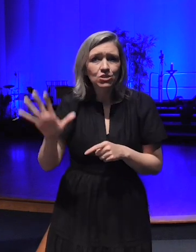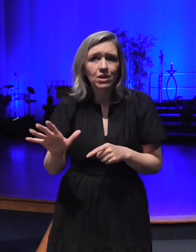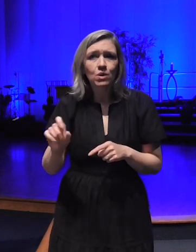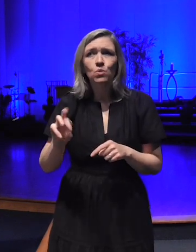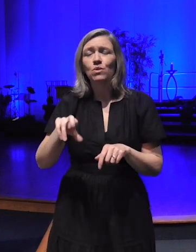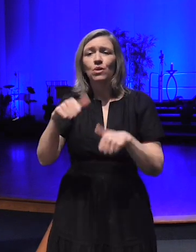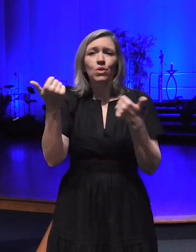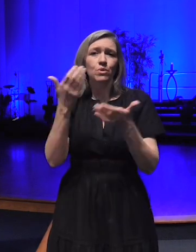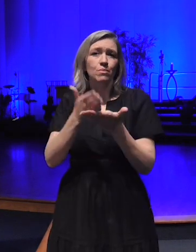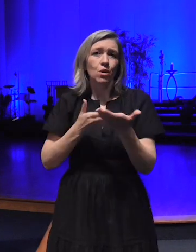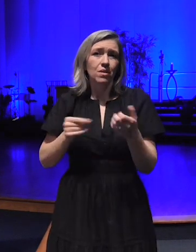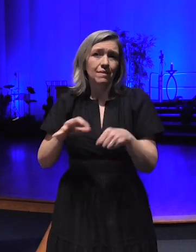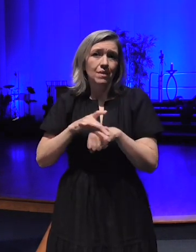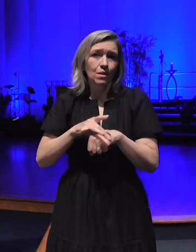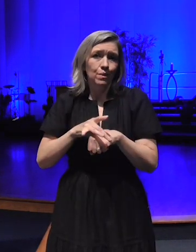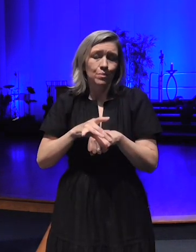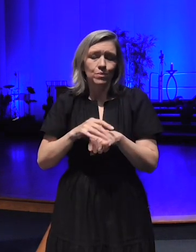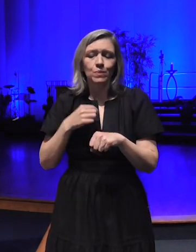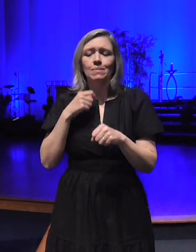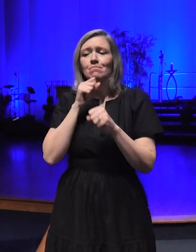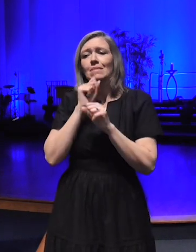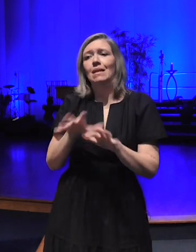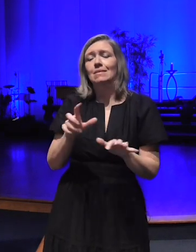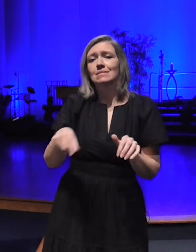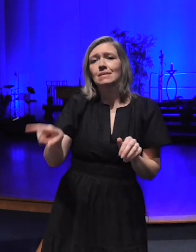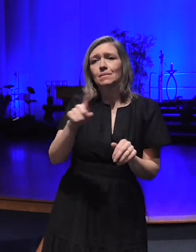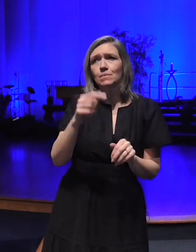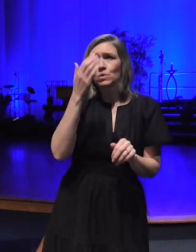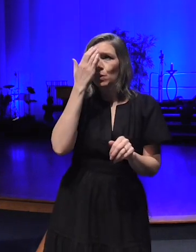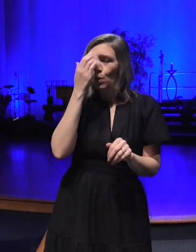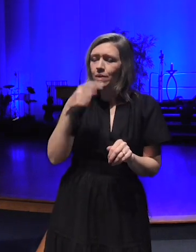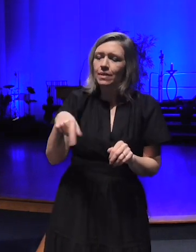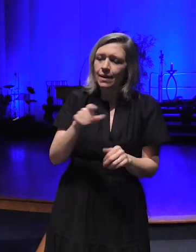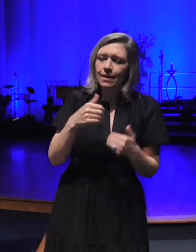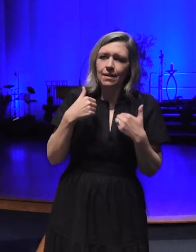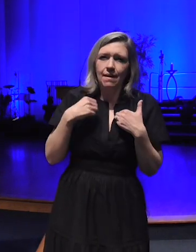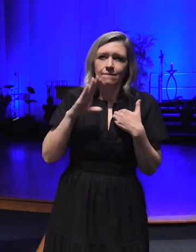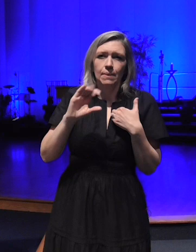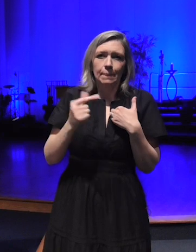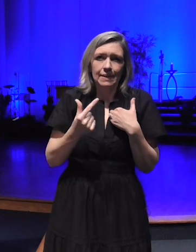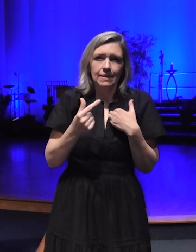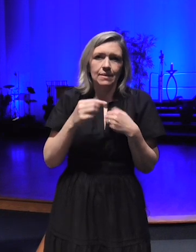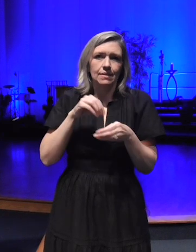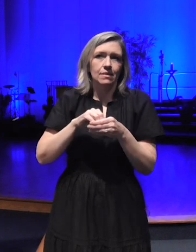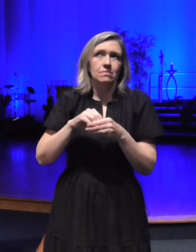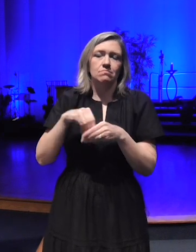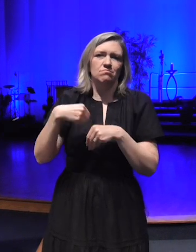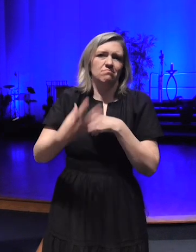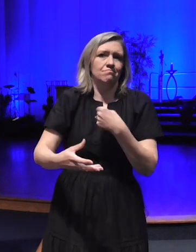y sabemos que ellos también viven, se mueven y tienen su ser en la fuente que todo lo proporciona y damos gracias